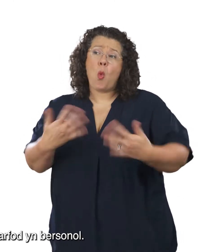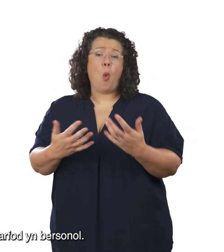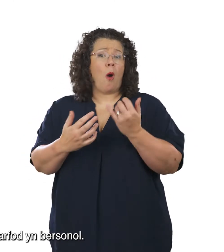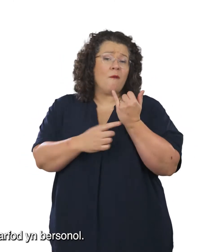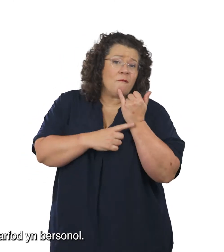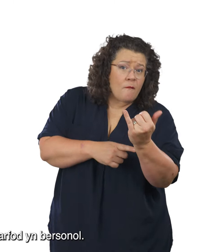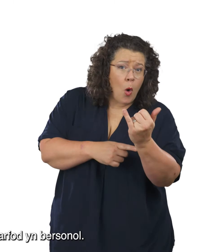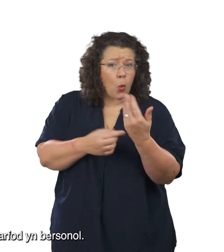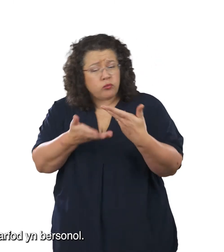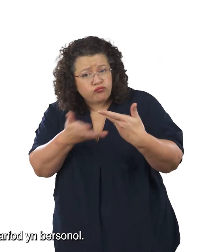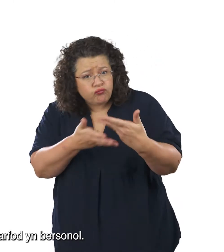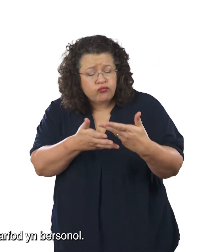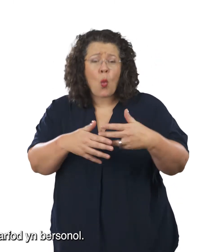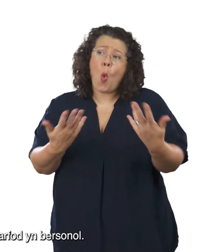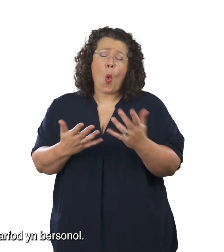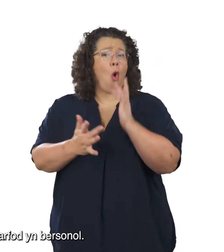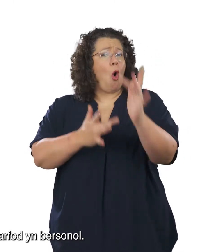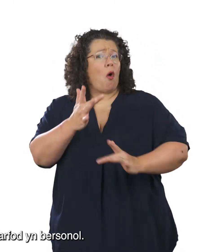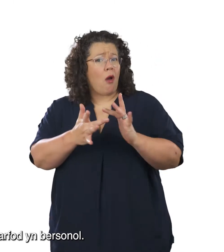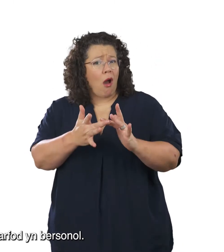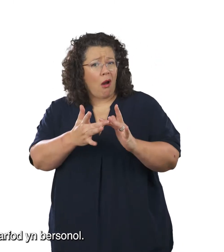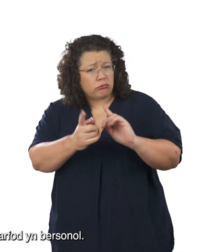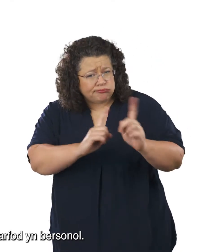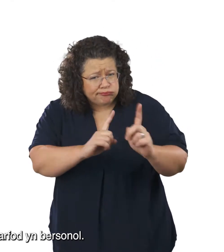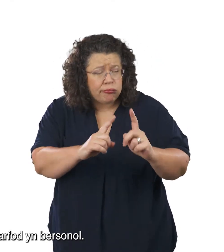neu drwy gyfarfod yn bersonol.